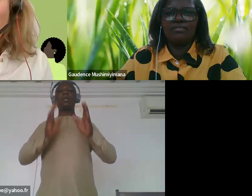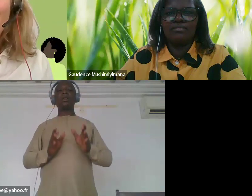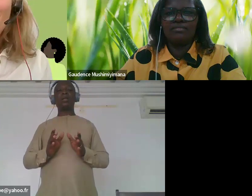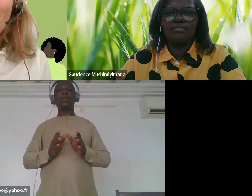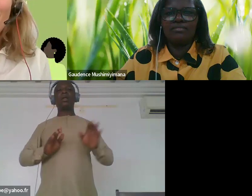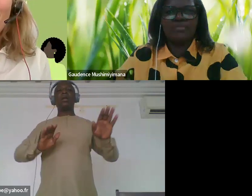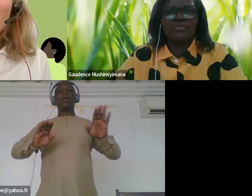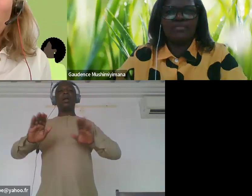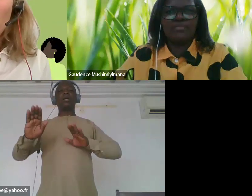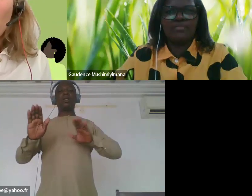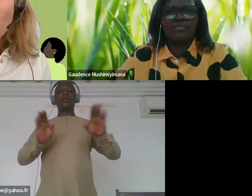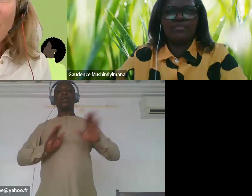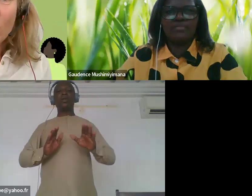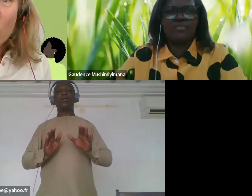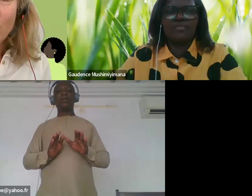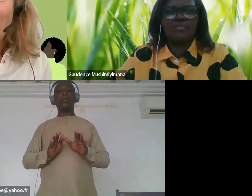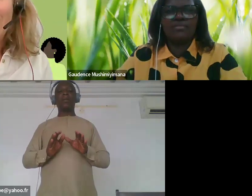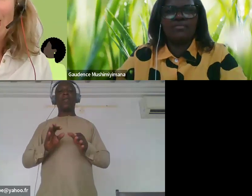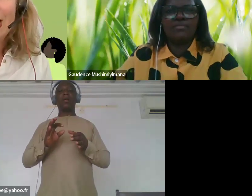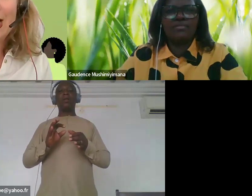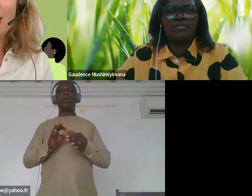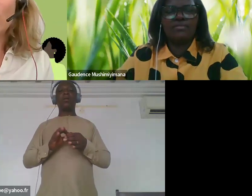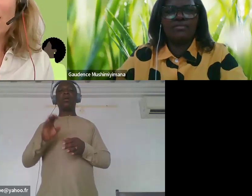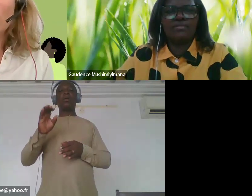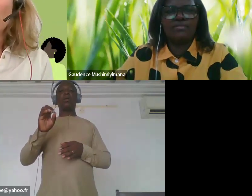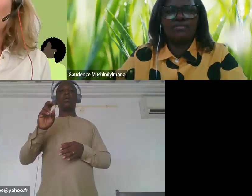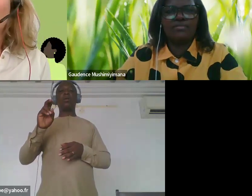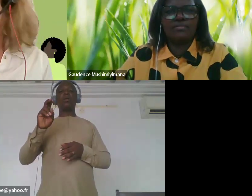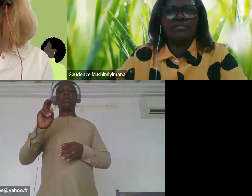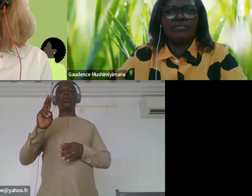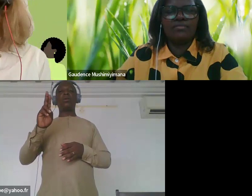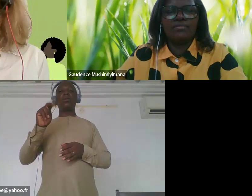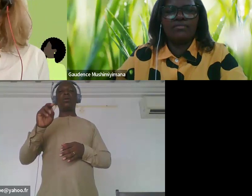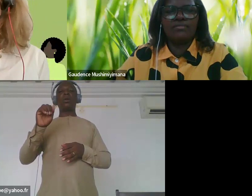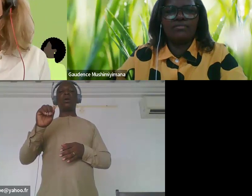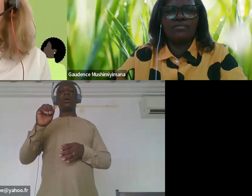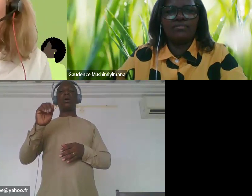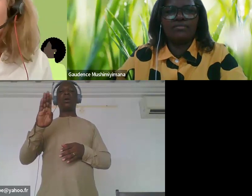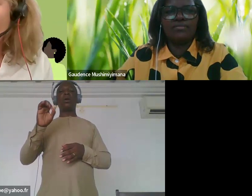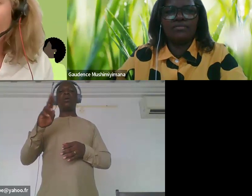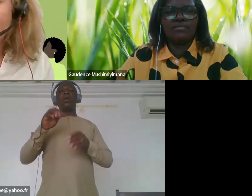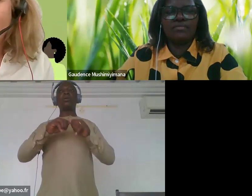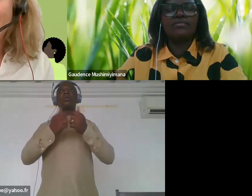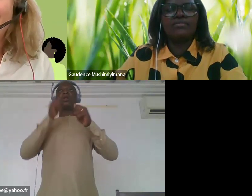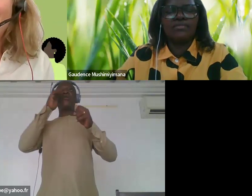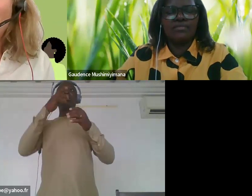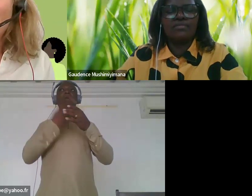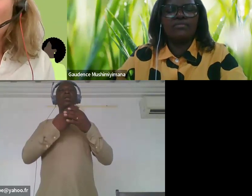exécutive de unabu qui est l'Association des femmes handicapées du Rwanda et je